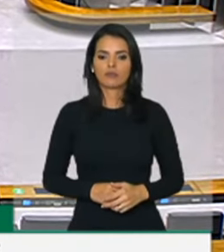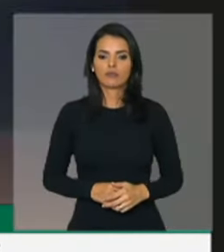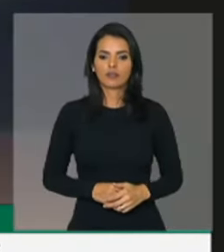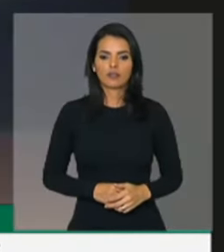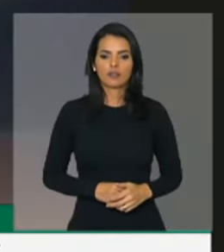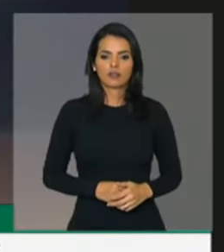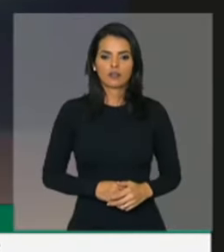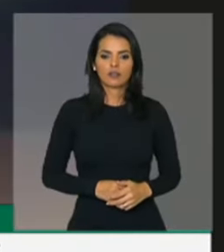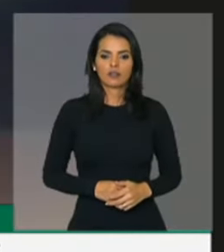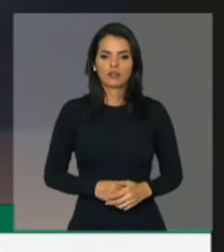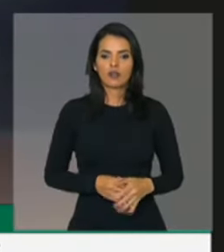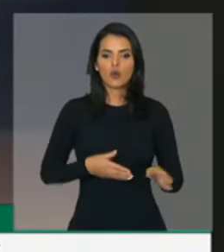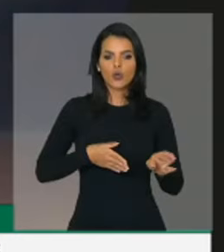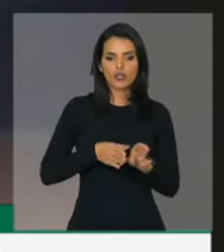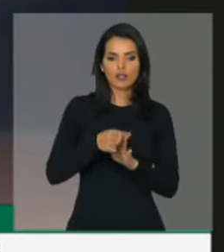[PRESIDENTE]: PSL.